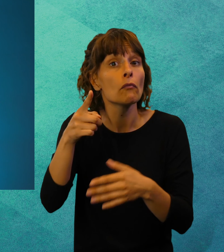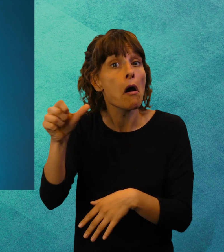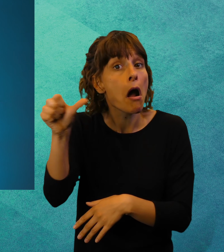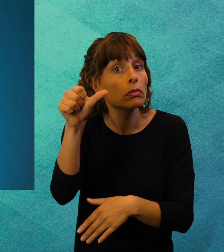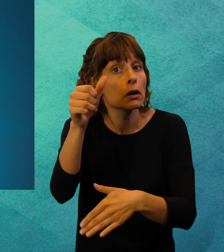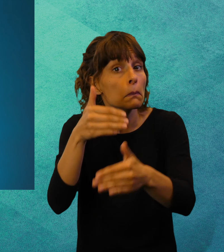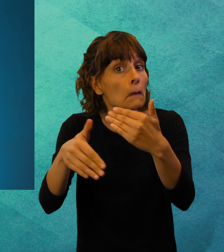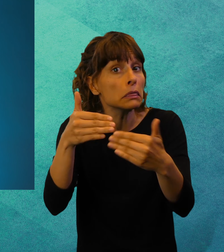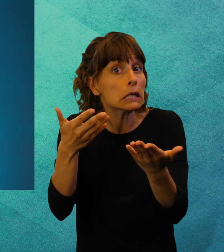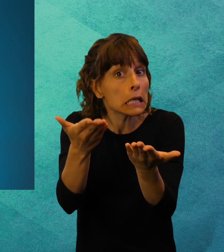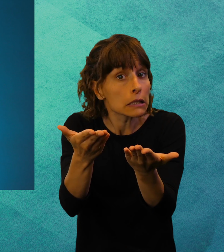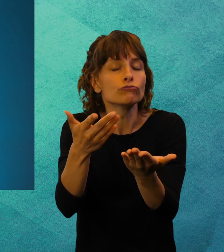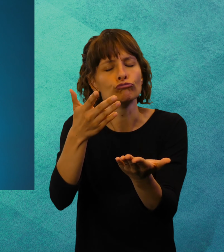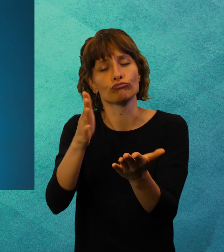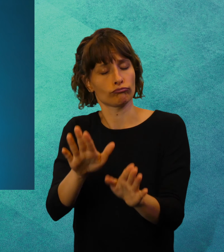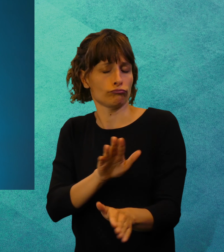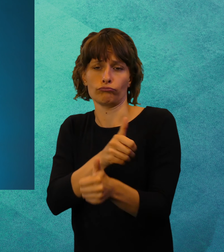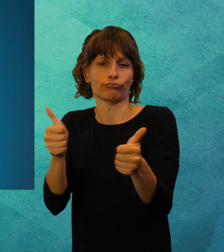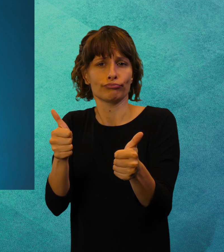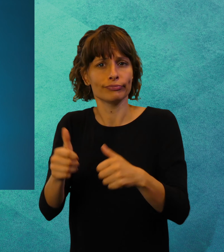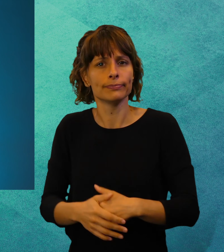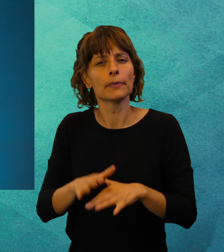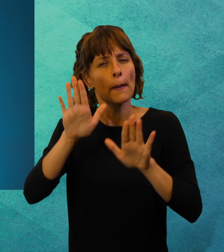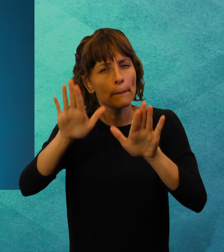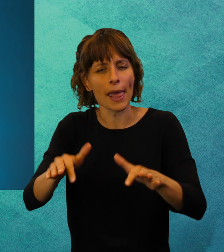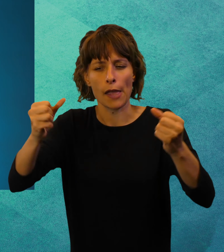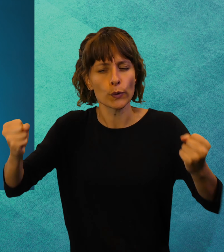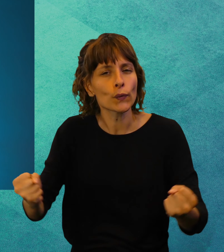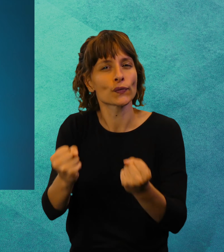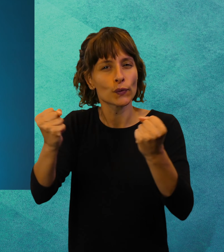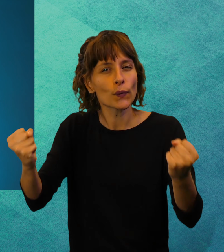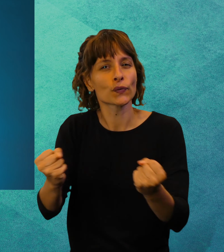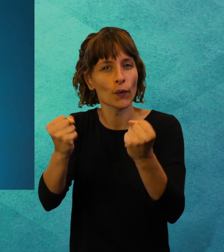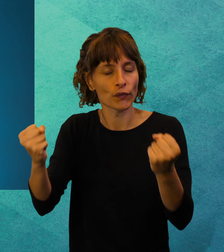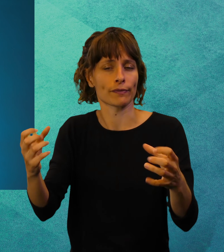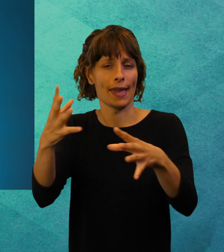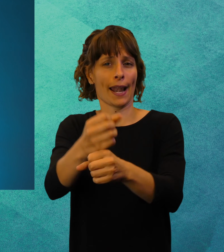is om die dingen te doen, maar dat het ook went. Oefenen helpt echt. Nou en als dat zo is, dan